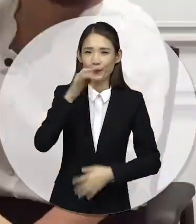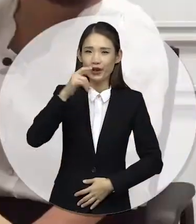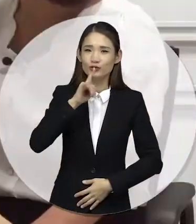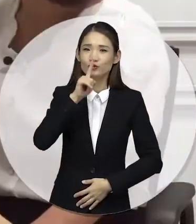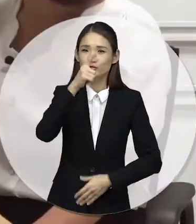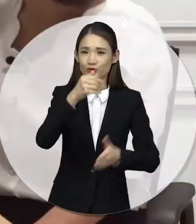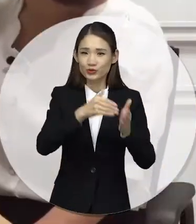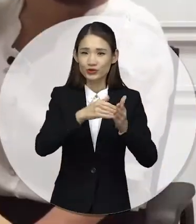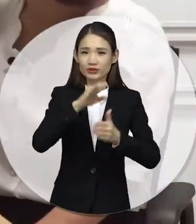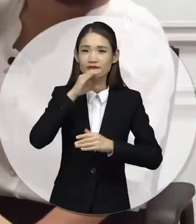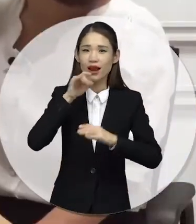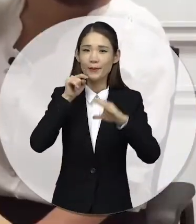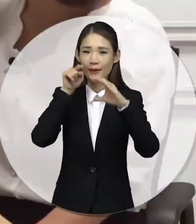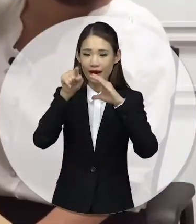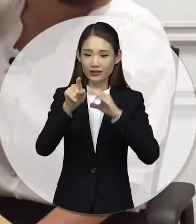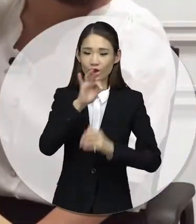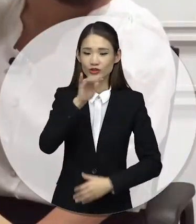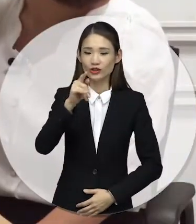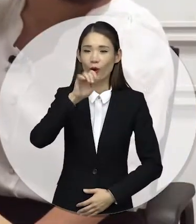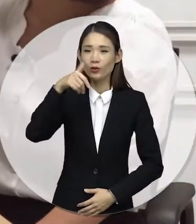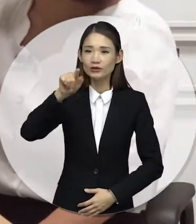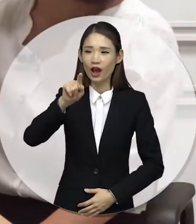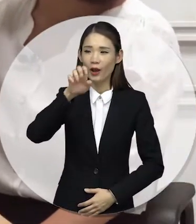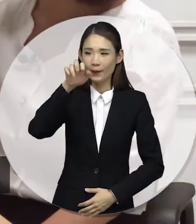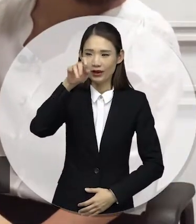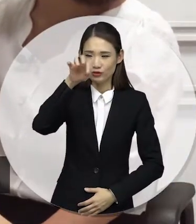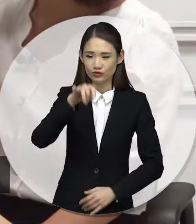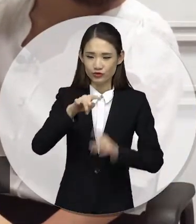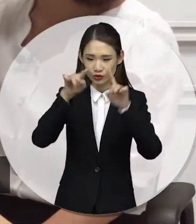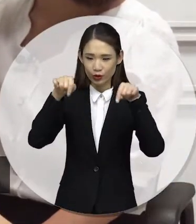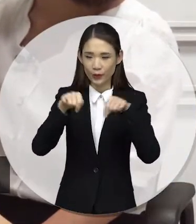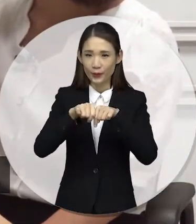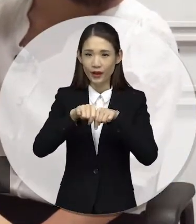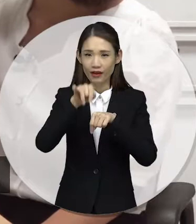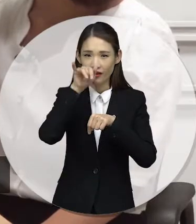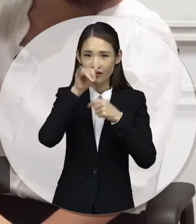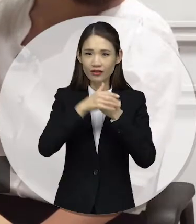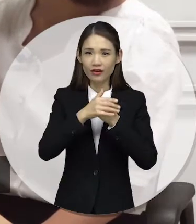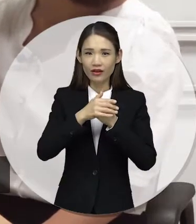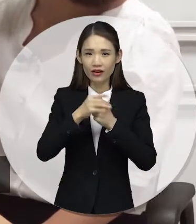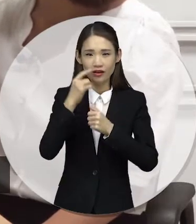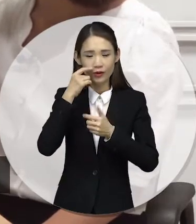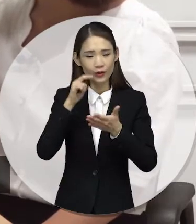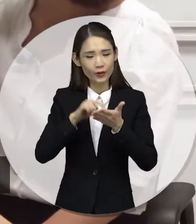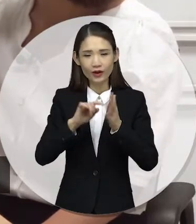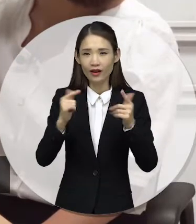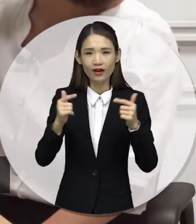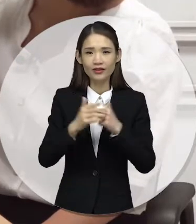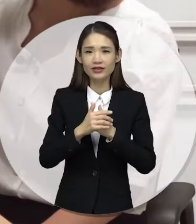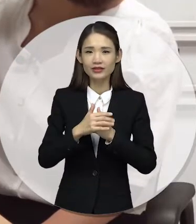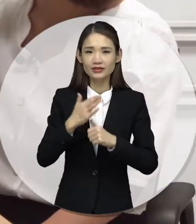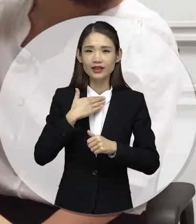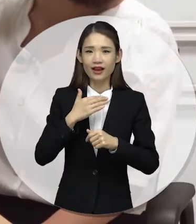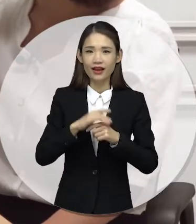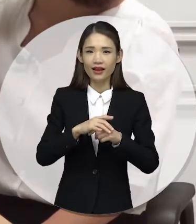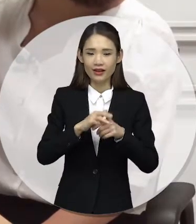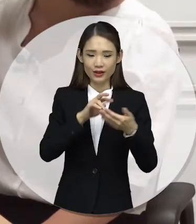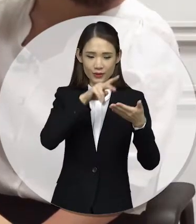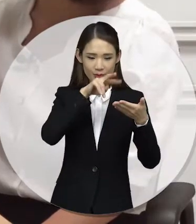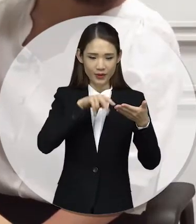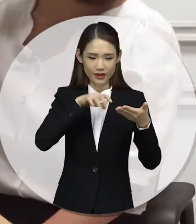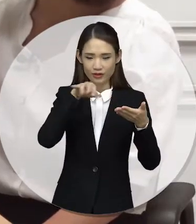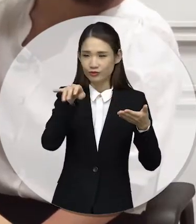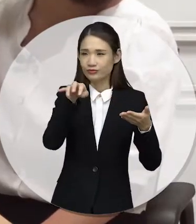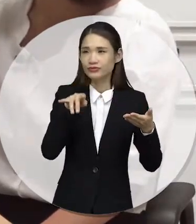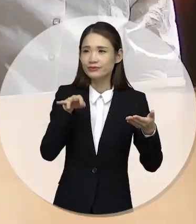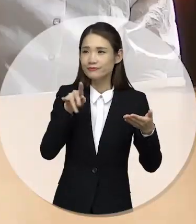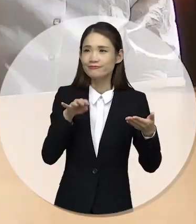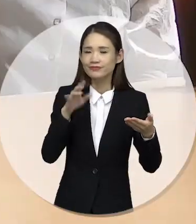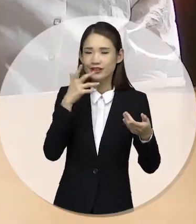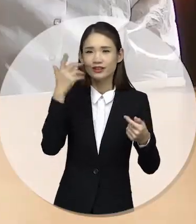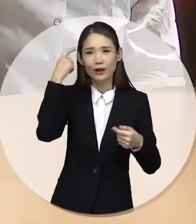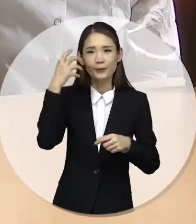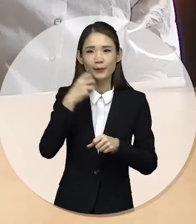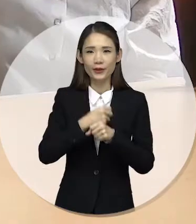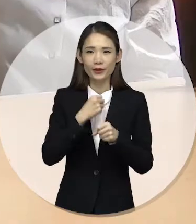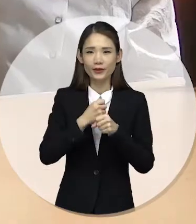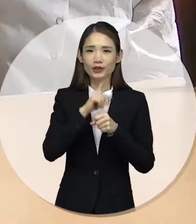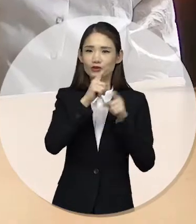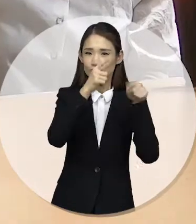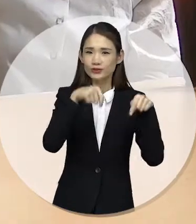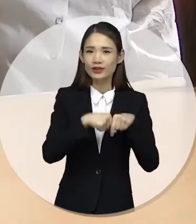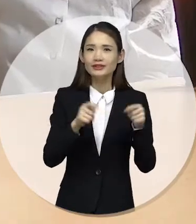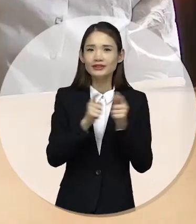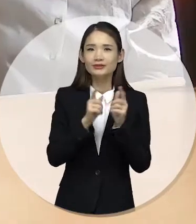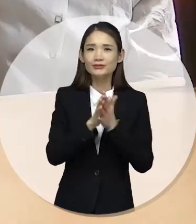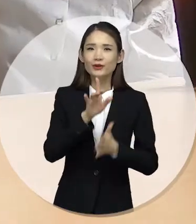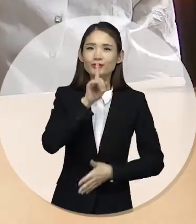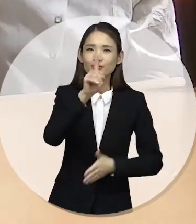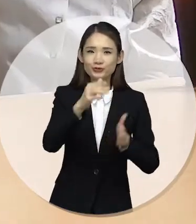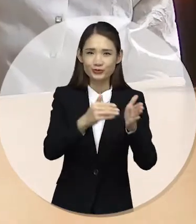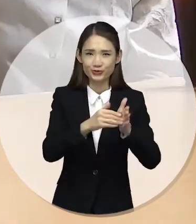김한솔 : 이게 카페에 점자 메뉴판이 있더라고요. 사실 보기 쉽지 않은데, 카페에 점자 메뉴판이 있어서 제가 딱 메뉴를 읽으면서 주문받아서 직접 주문을 해서 샀습니다.